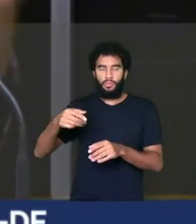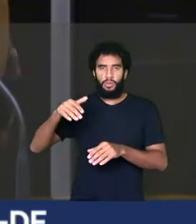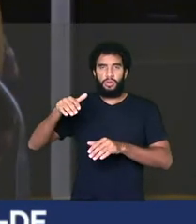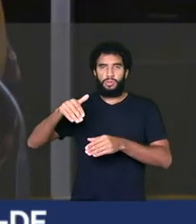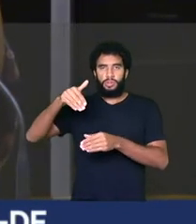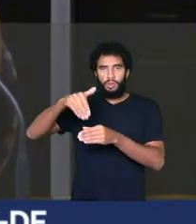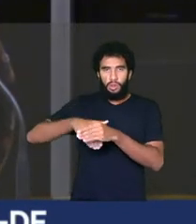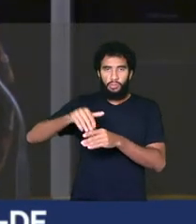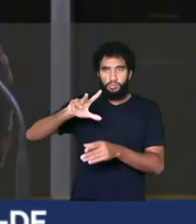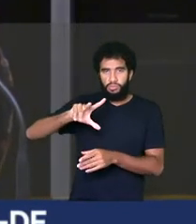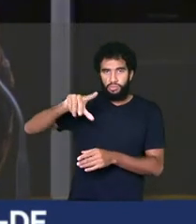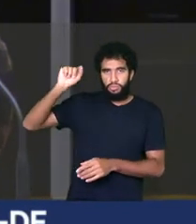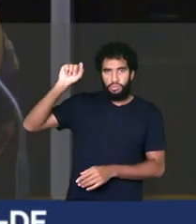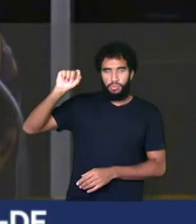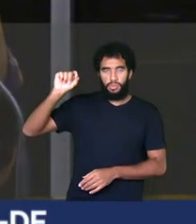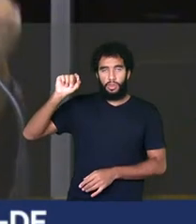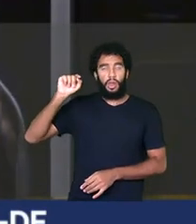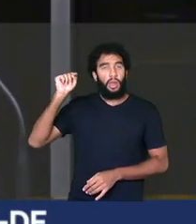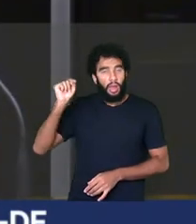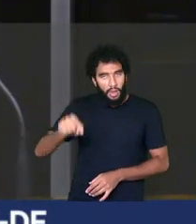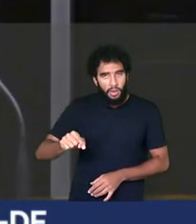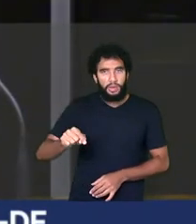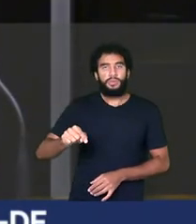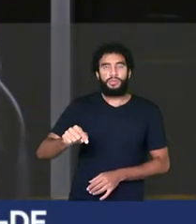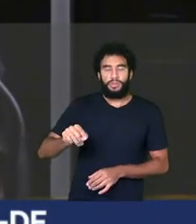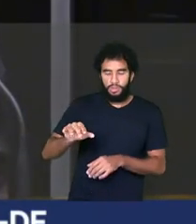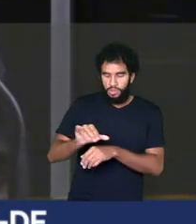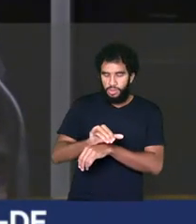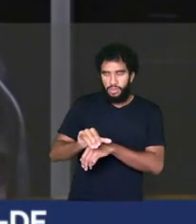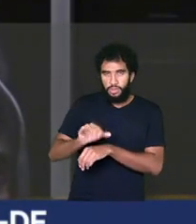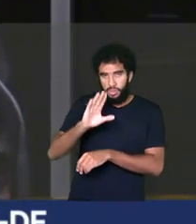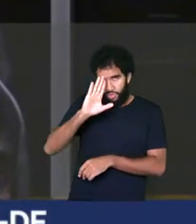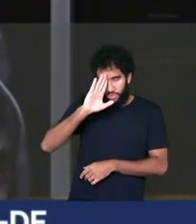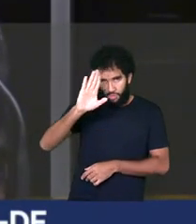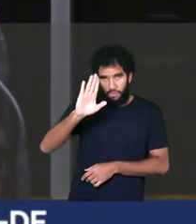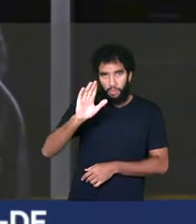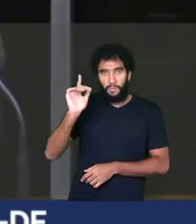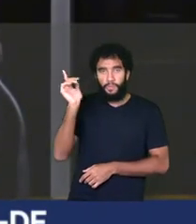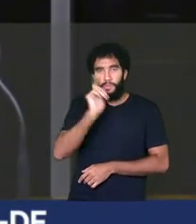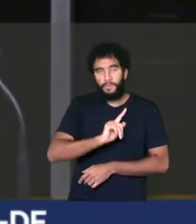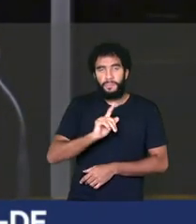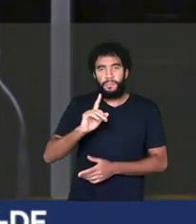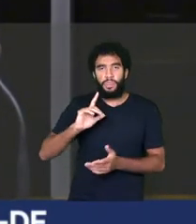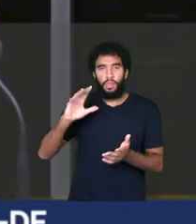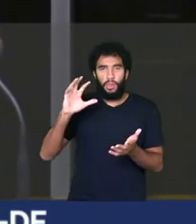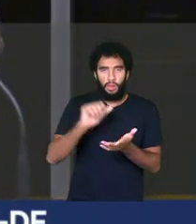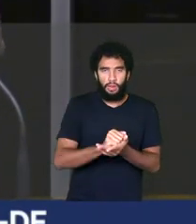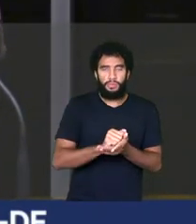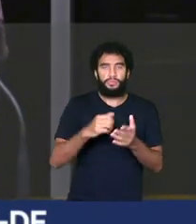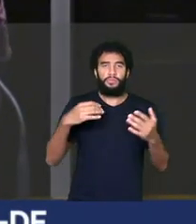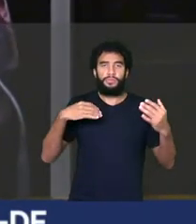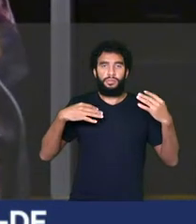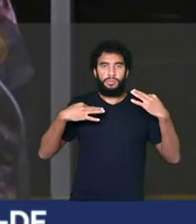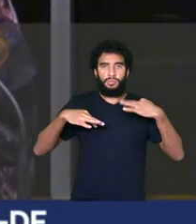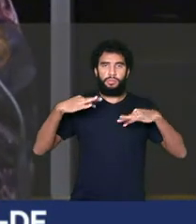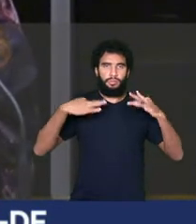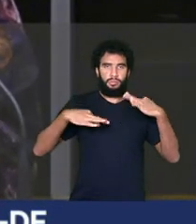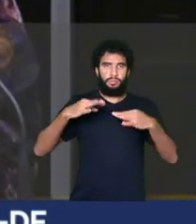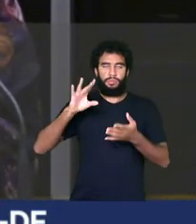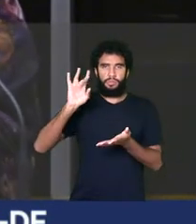ELEIÇÃO DE MANDELA, ESSE FORAM OS ELEMENTOS, FORAM ESSES OS ELEMENTOS FUNDAMENTAIS PARA QUE NÓS TIVÀSSEMOS UMA IMPLEMENTAÇÃO DO TURISMO E